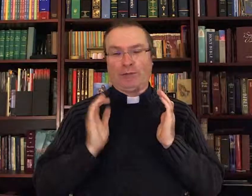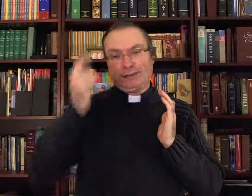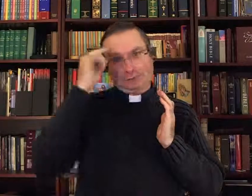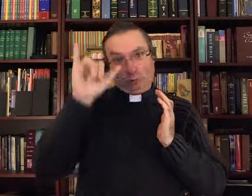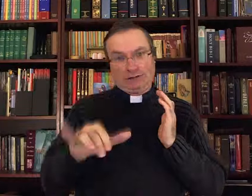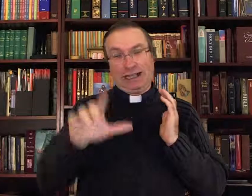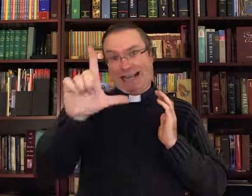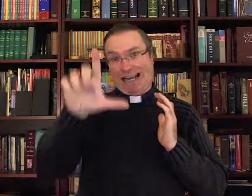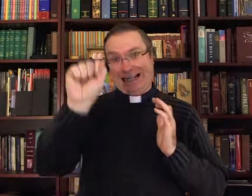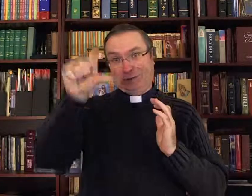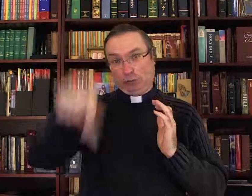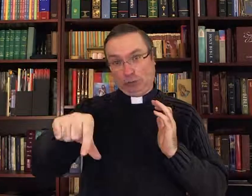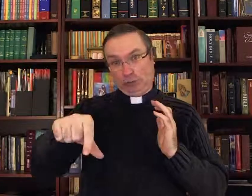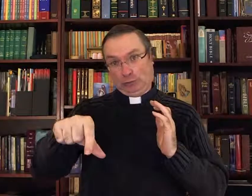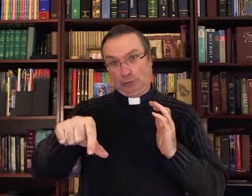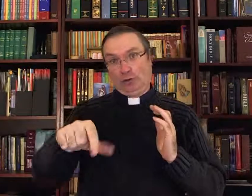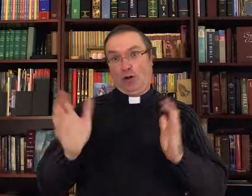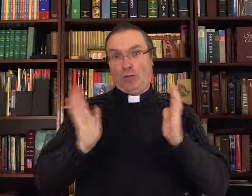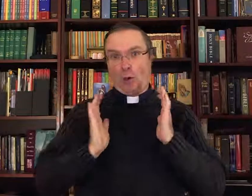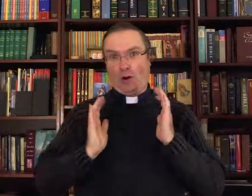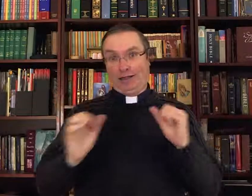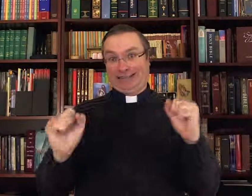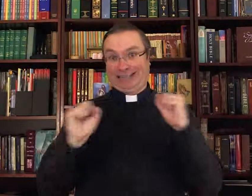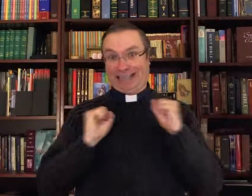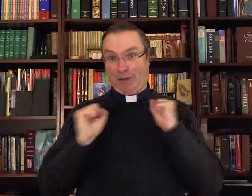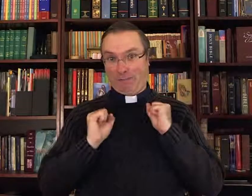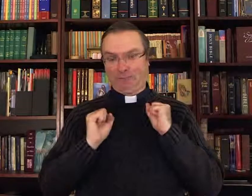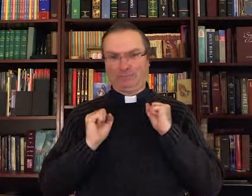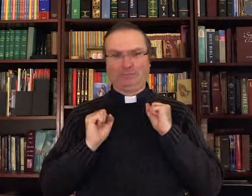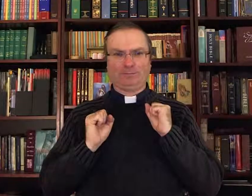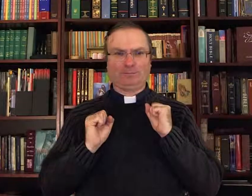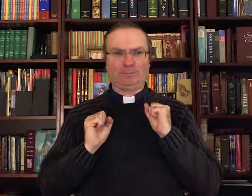C’est pour cela qu'on dit en signe LSQ; «repos» «sabbat».